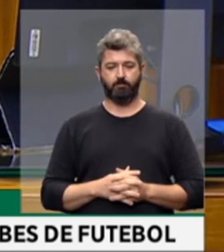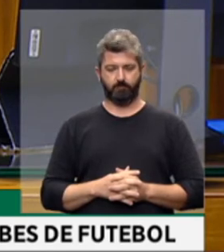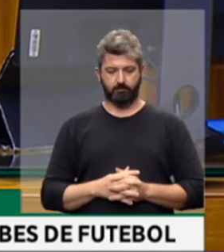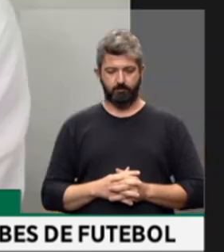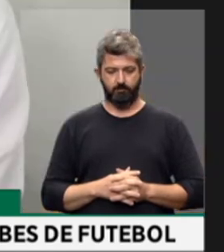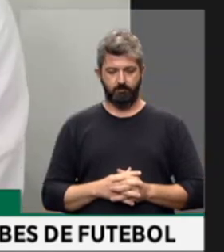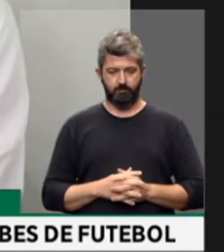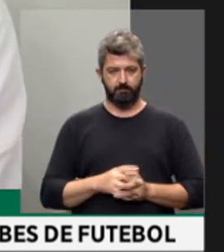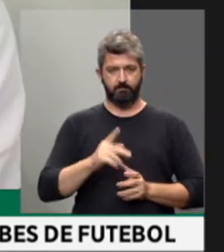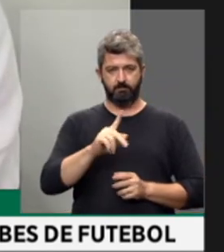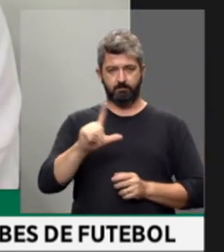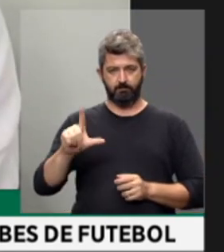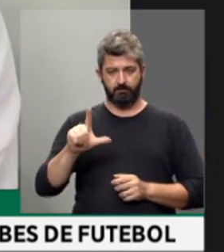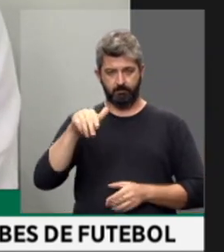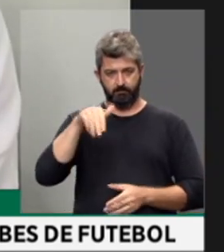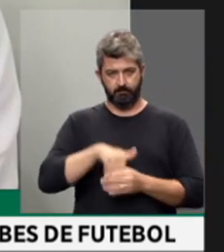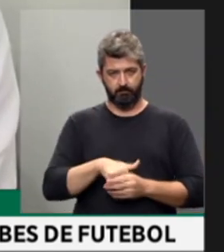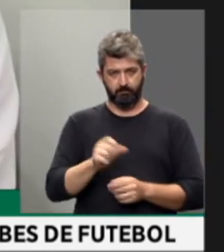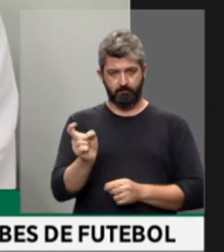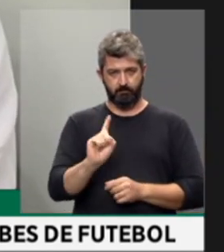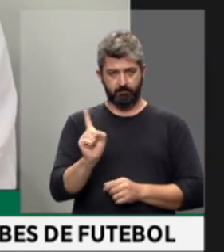SENHOR PRESIDENTE. -- [PRESIDENTE]: COMO VOTA O -- PL? [DEPUTADO]: O PL,